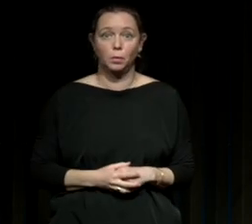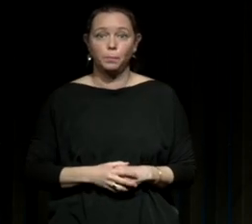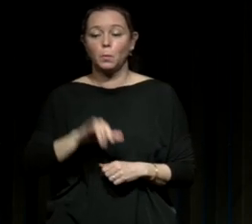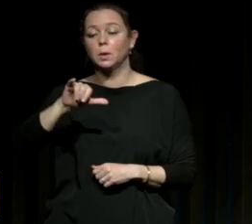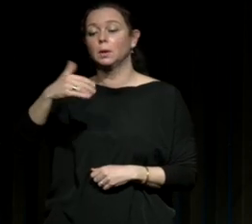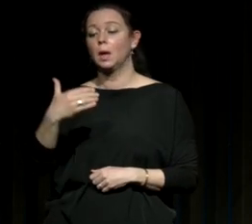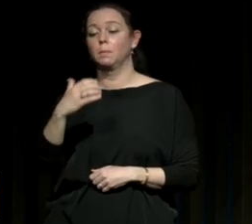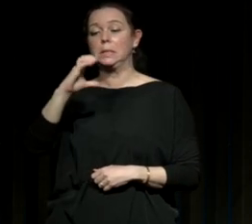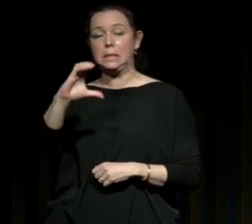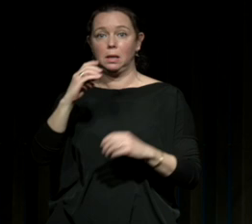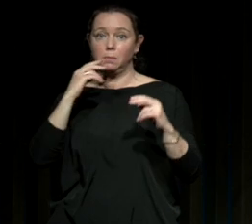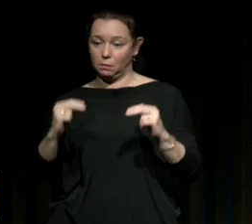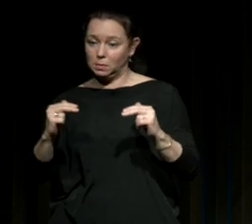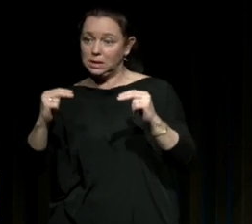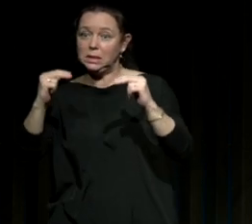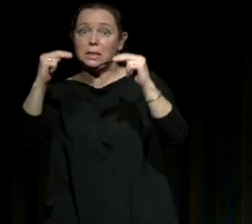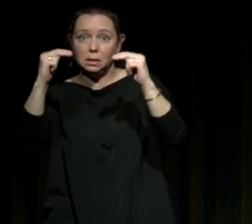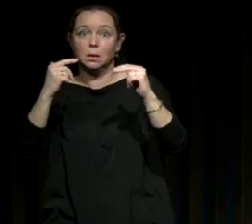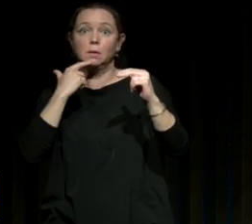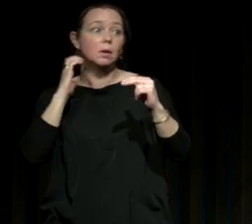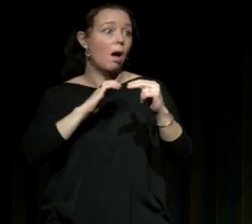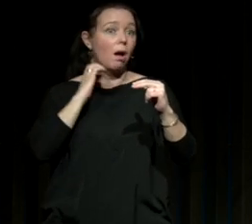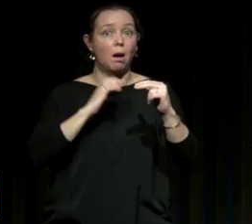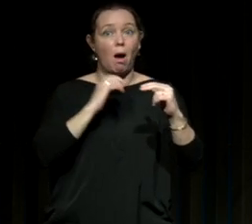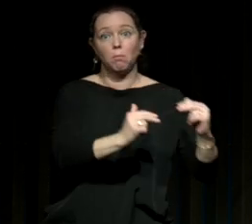corporelle élevé plus on a un indice de masse grasse est levée au plus tôt quand on a un indice